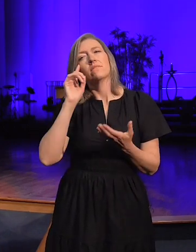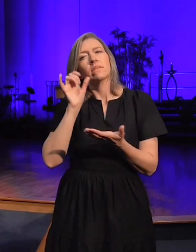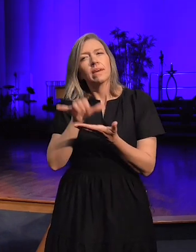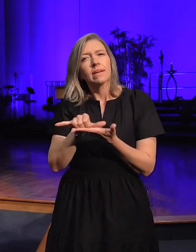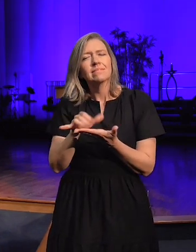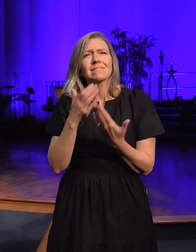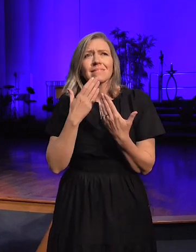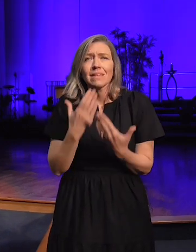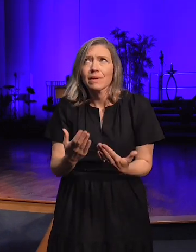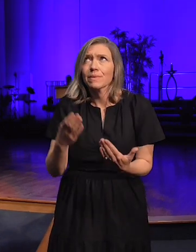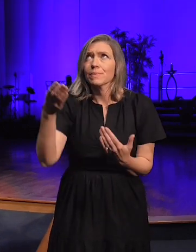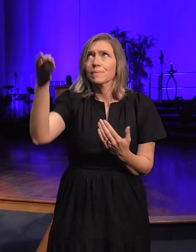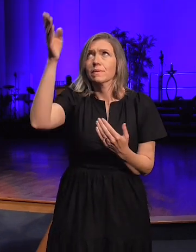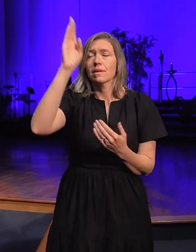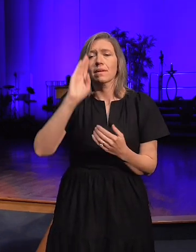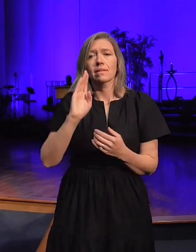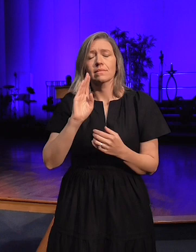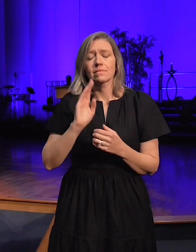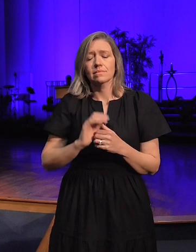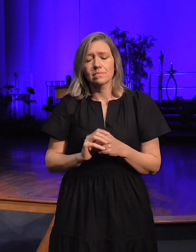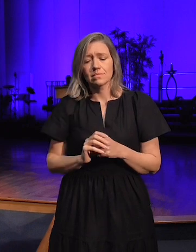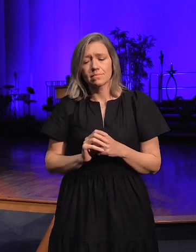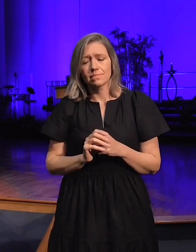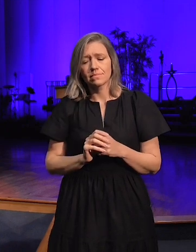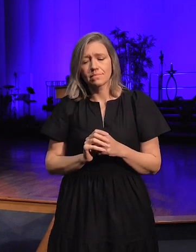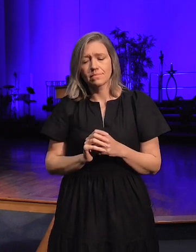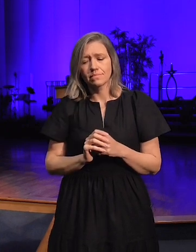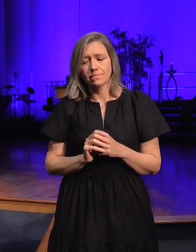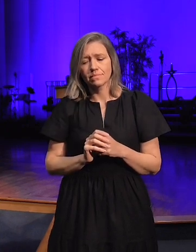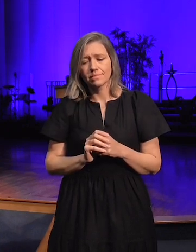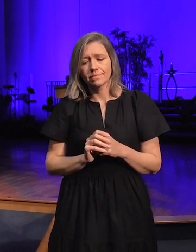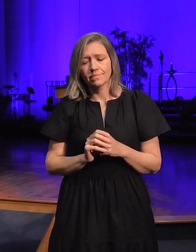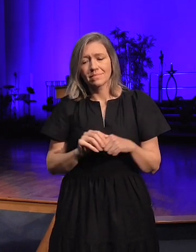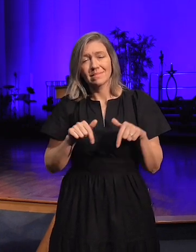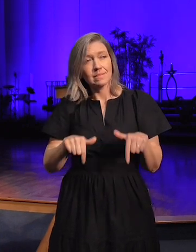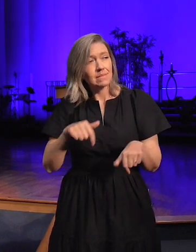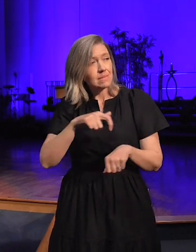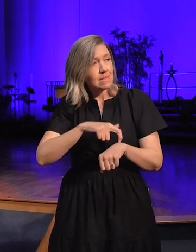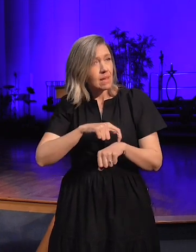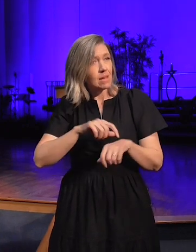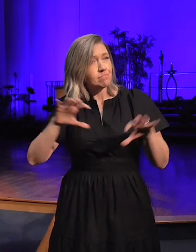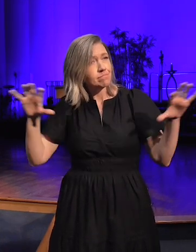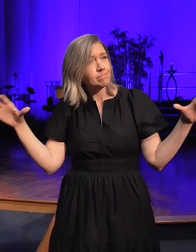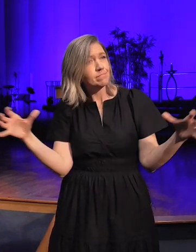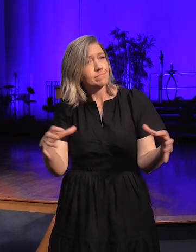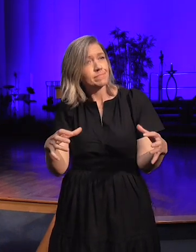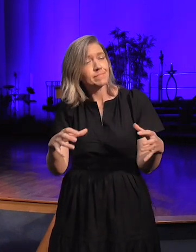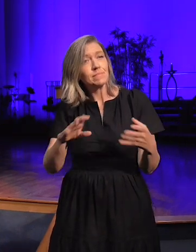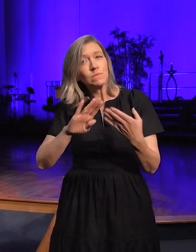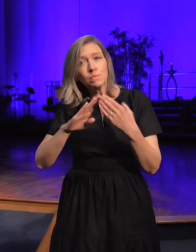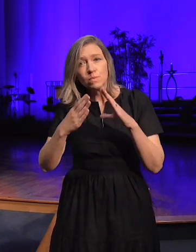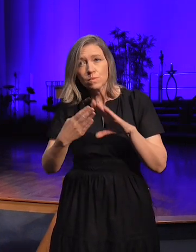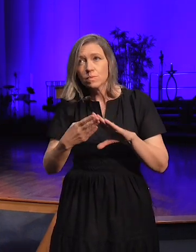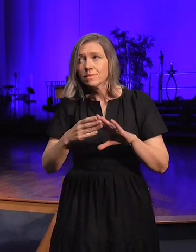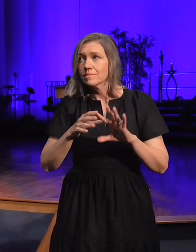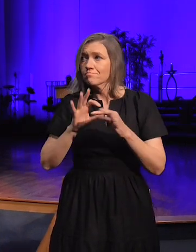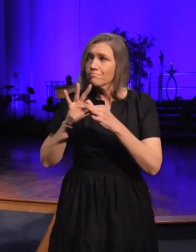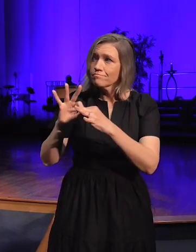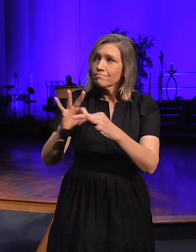Dios por este tiempo juntos en comunidad donde podemos unirnos a la alegría de la música y el